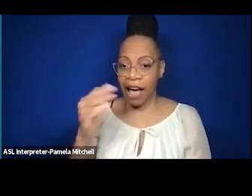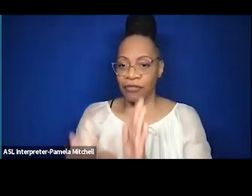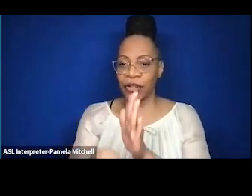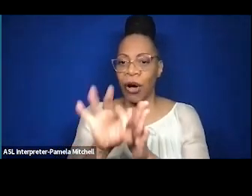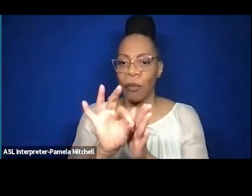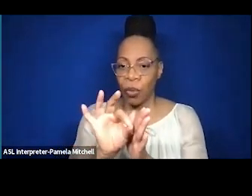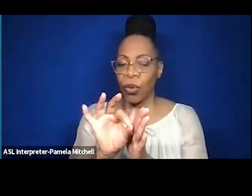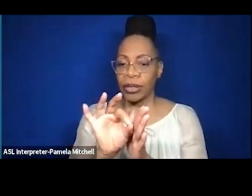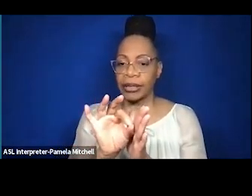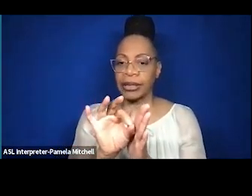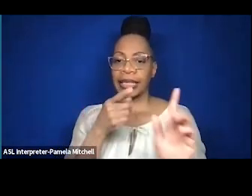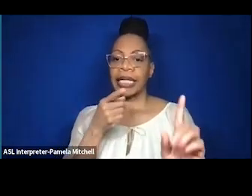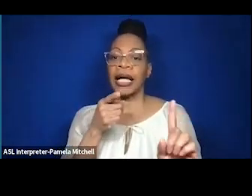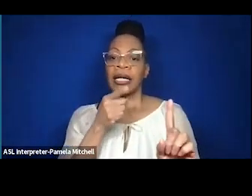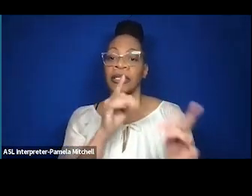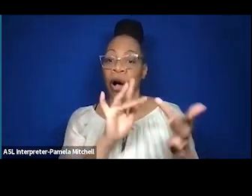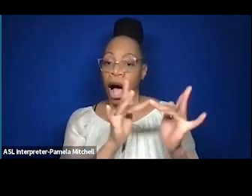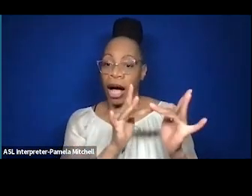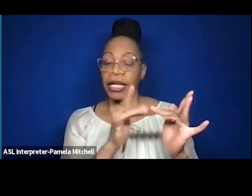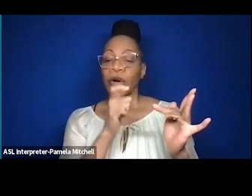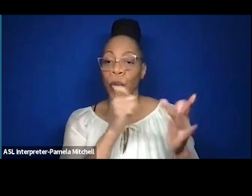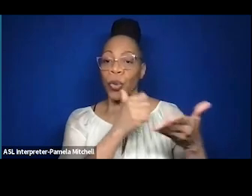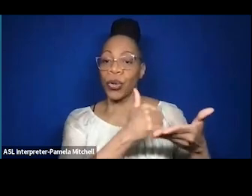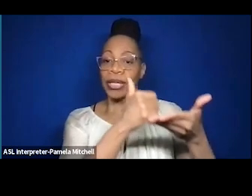que también puede ayudar a obtener acceso a ERE.